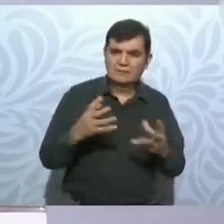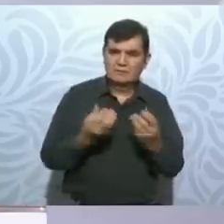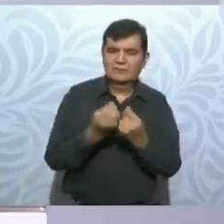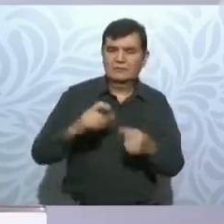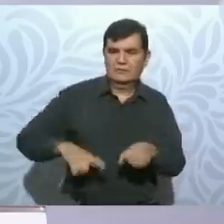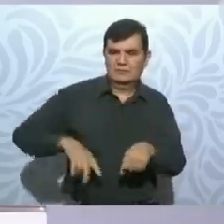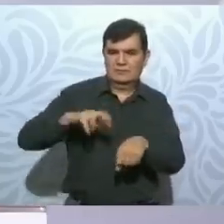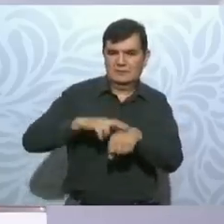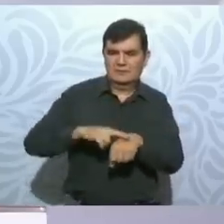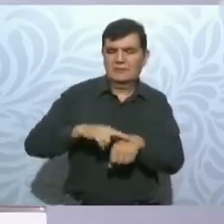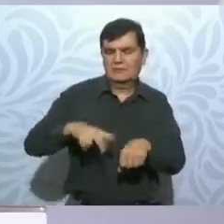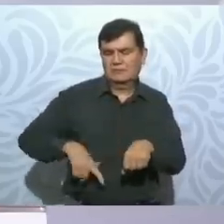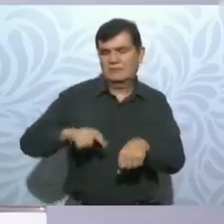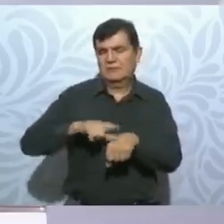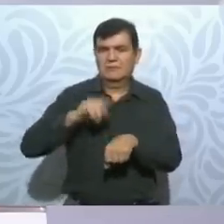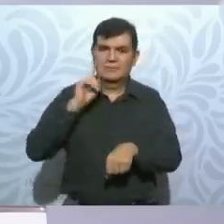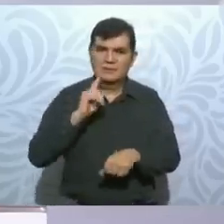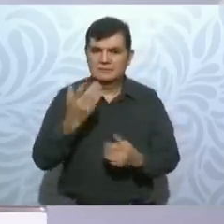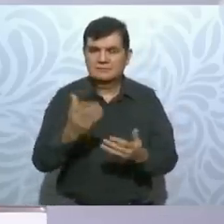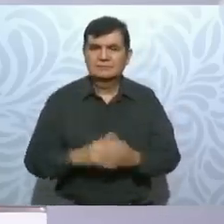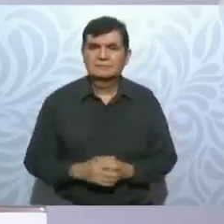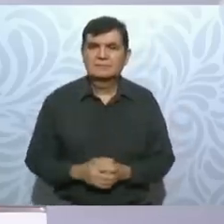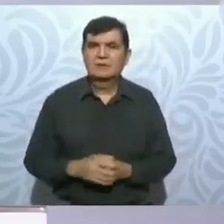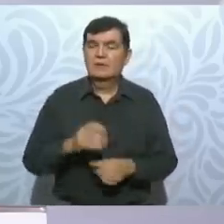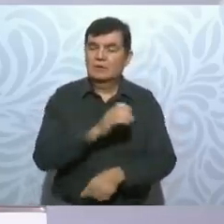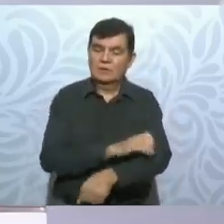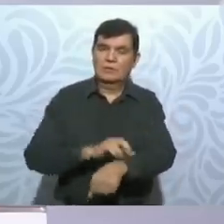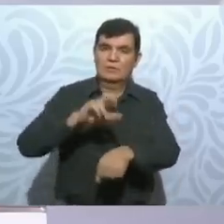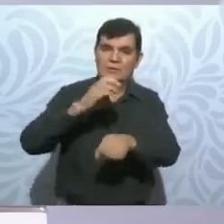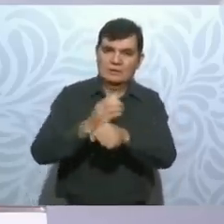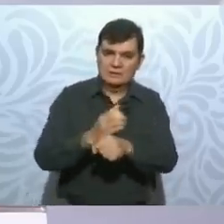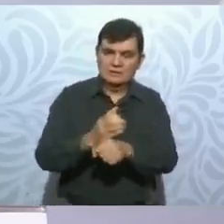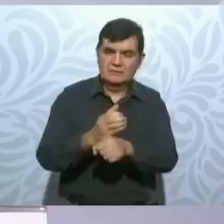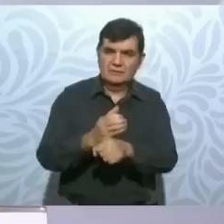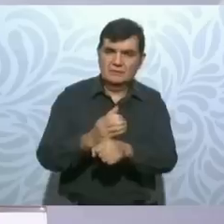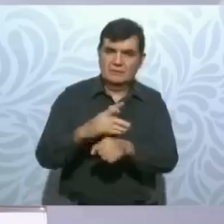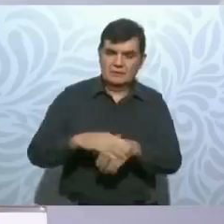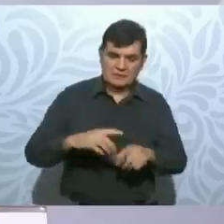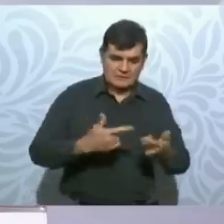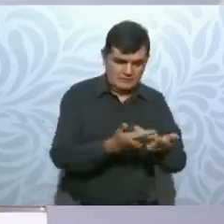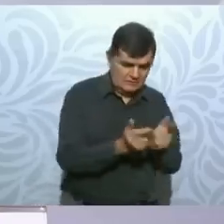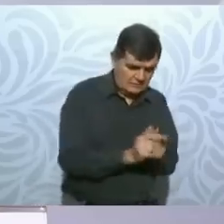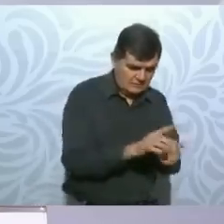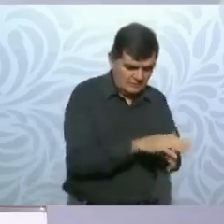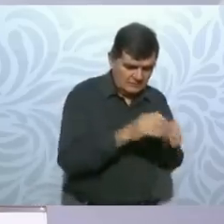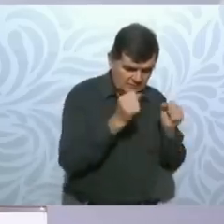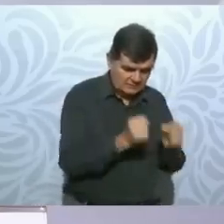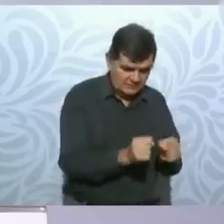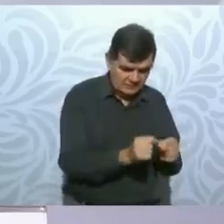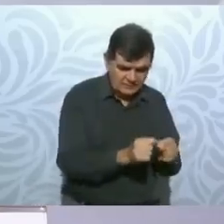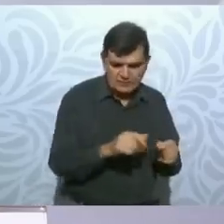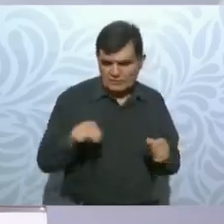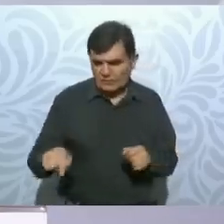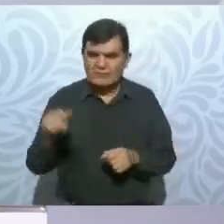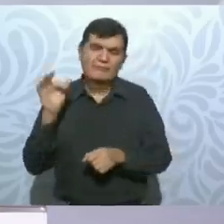y gobernadoras coordinación del gabinete de seguridad con la fiscalía general de